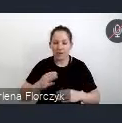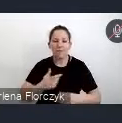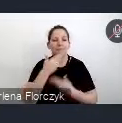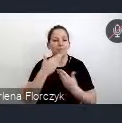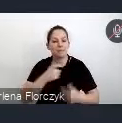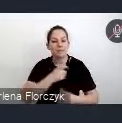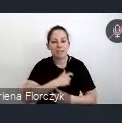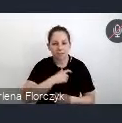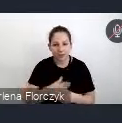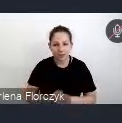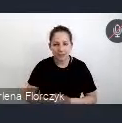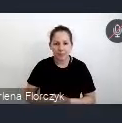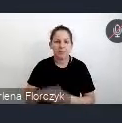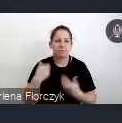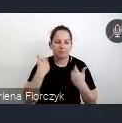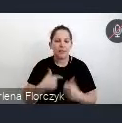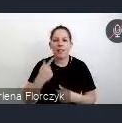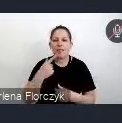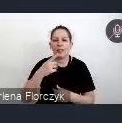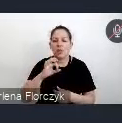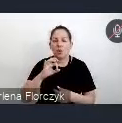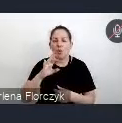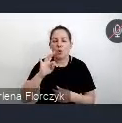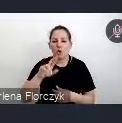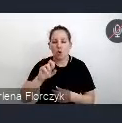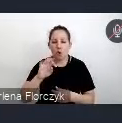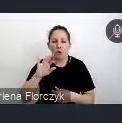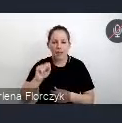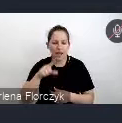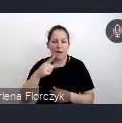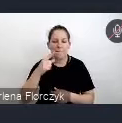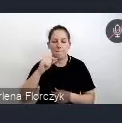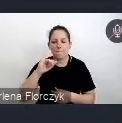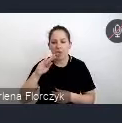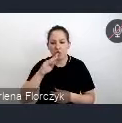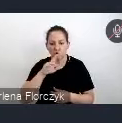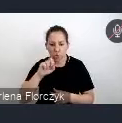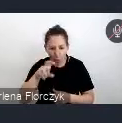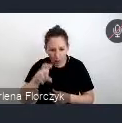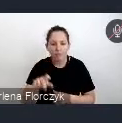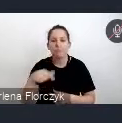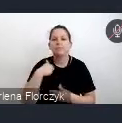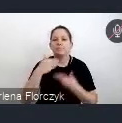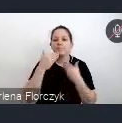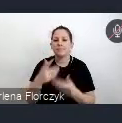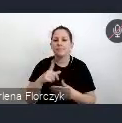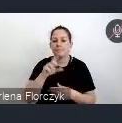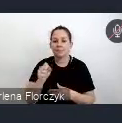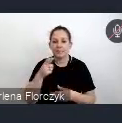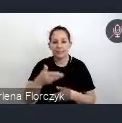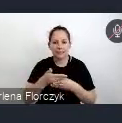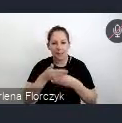Dorota Pieszczuch, Zastępca Burmistrza Dzierżoniowa. Dziękuję za zaproszenie...